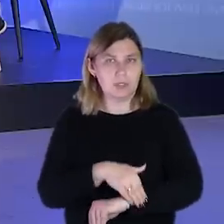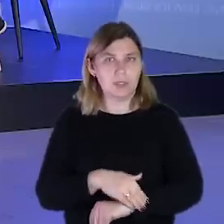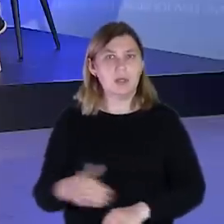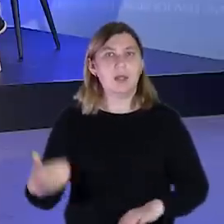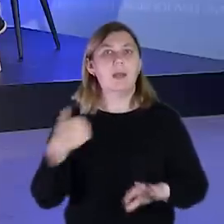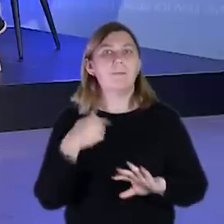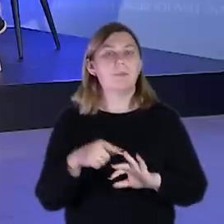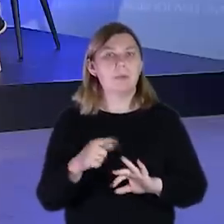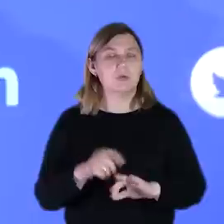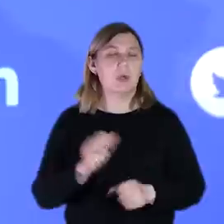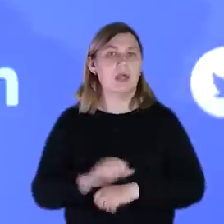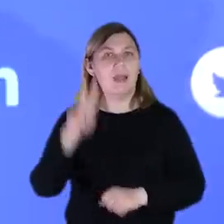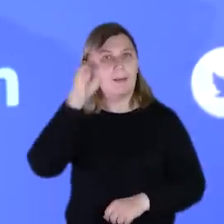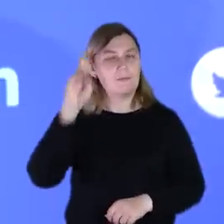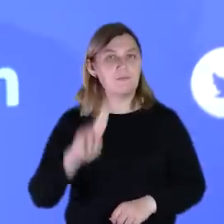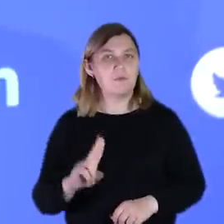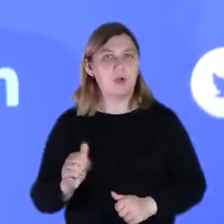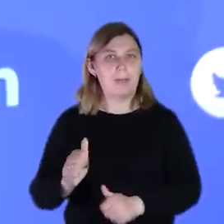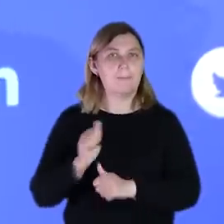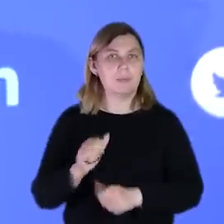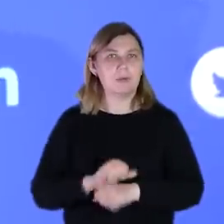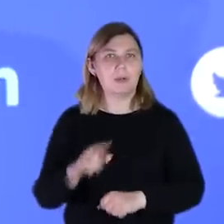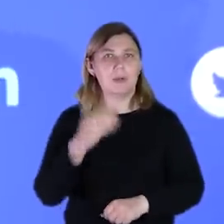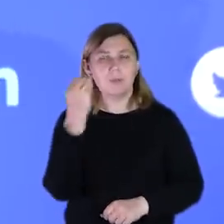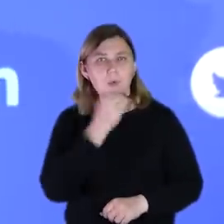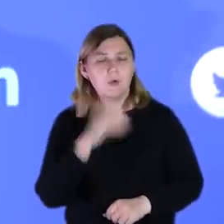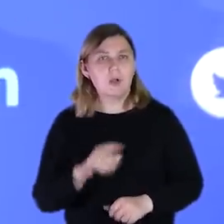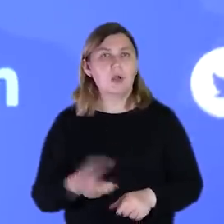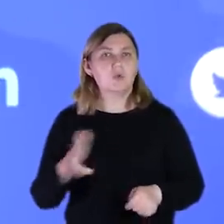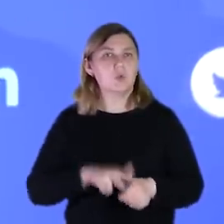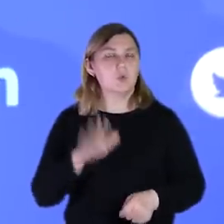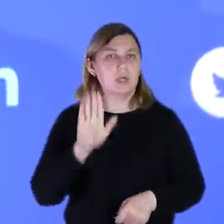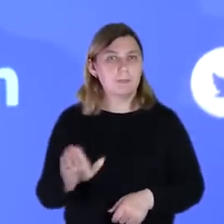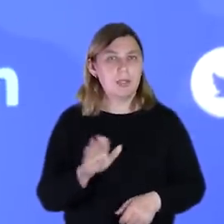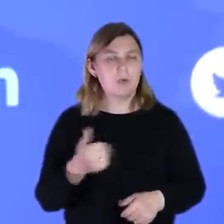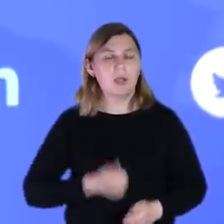I była jednostka marynarki wojennej w Pińsku, która posiadała kilkadziesiąt tzw.